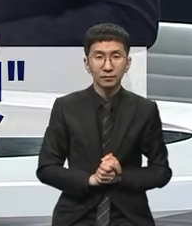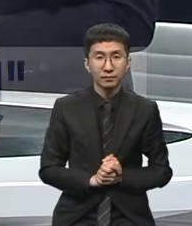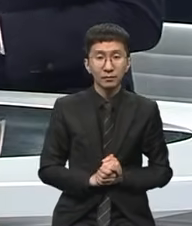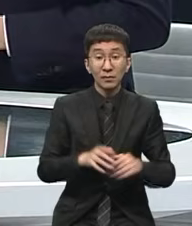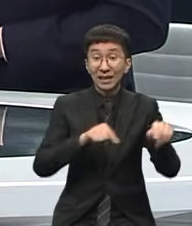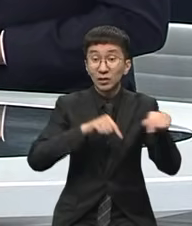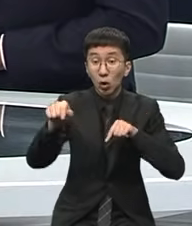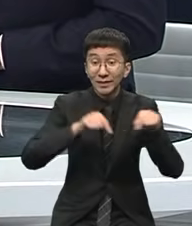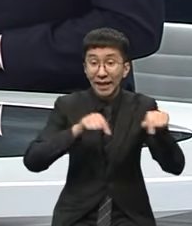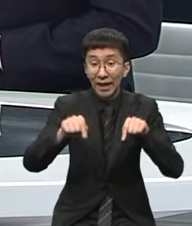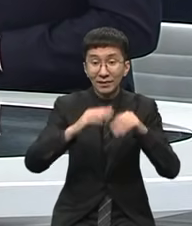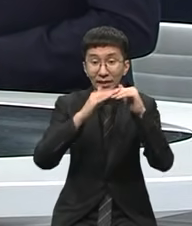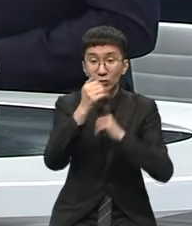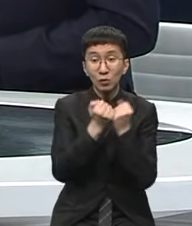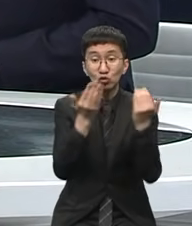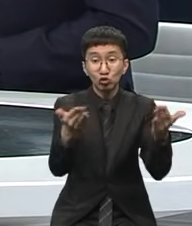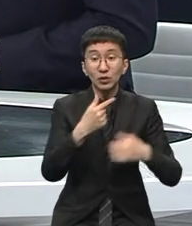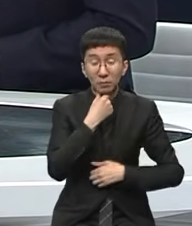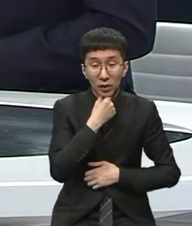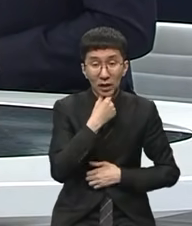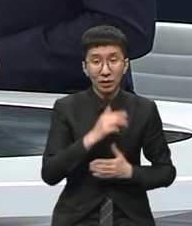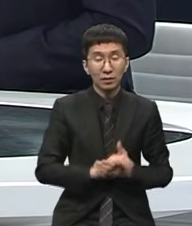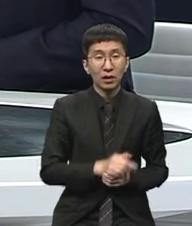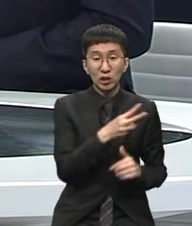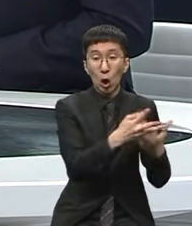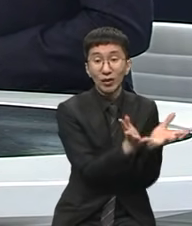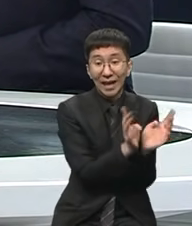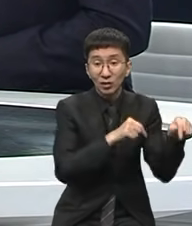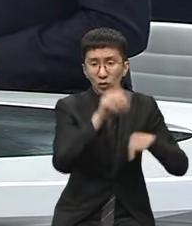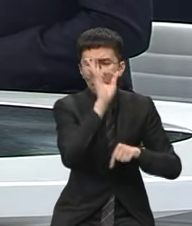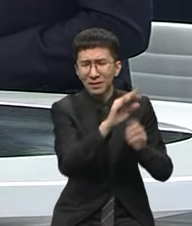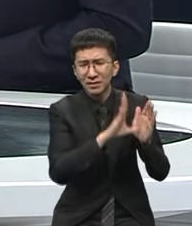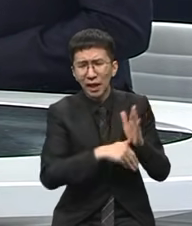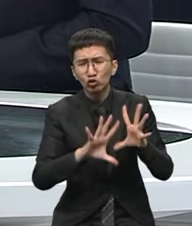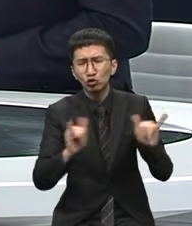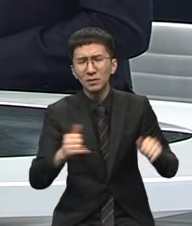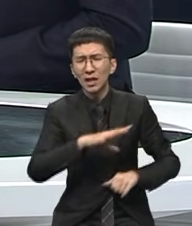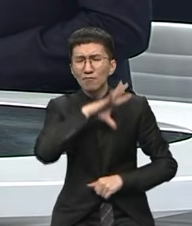(앵커) 정책 이야기를 해 보면 정부 여당 정책 가운데 사실 국민들이 불만을 가진